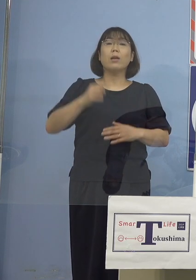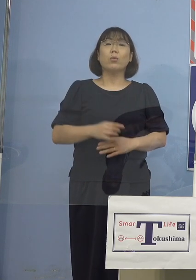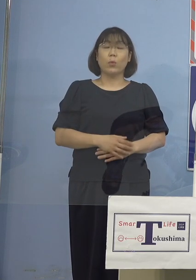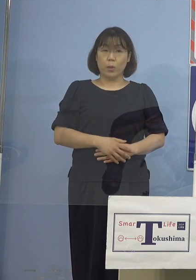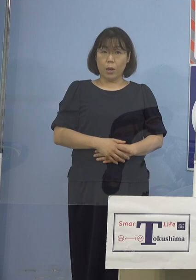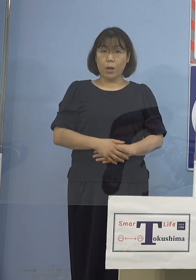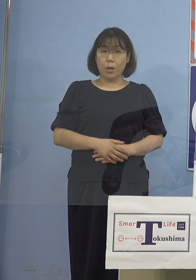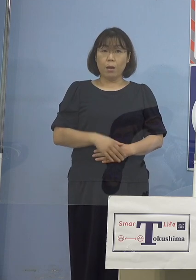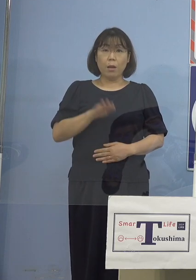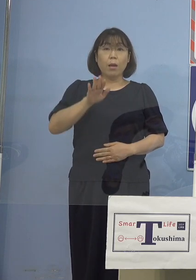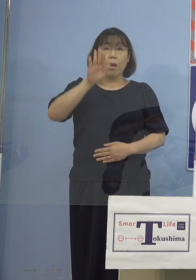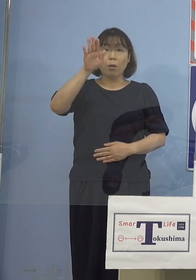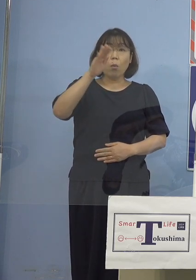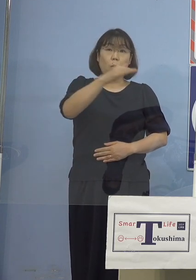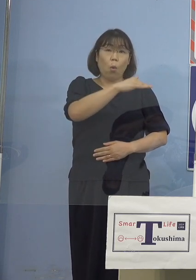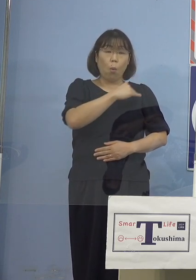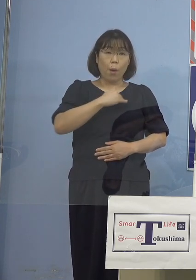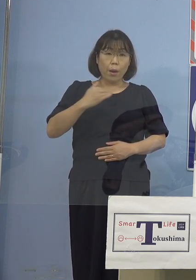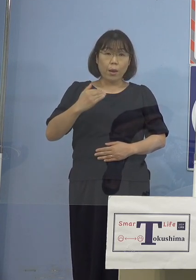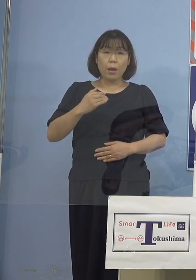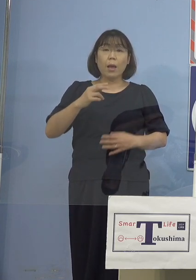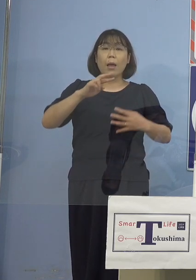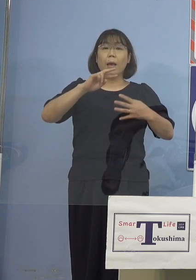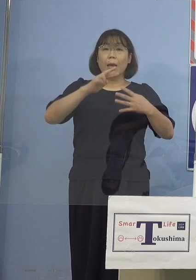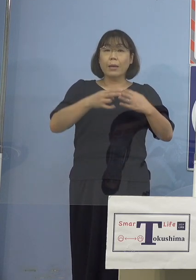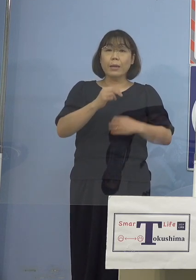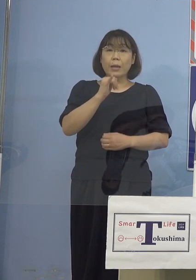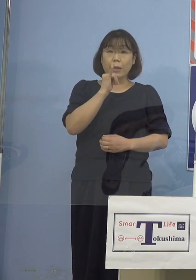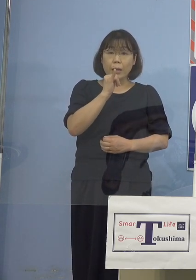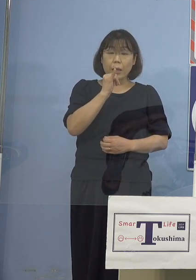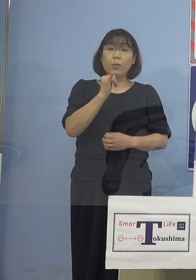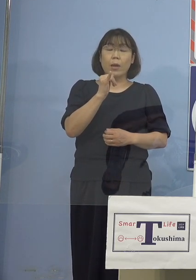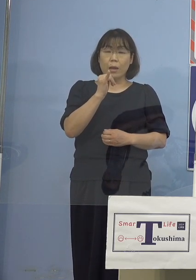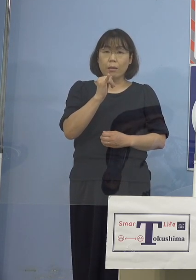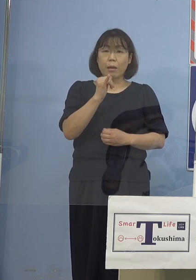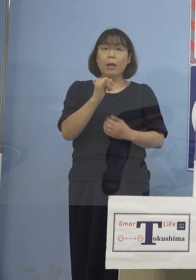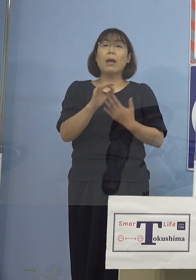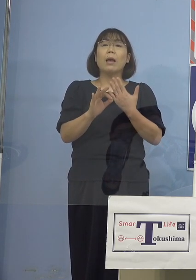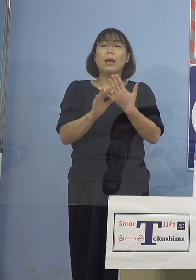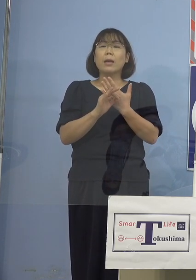今後我々としては、この季節性インフルエンザ 例えばワクチン接種ですね